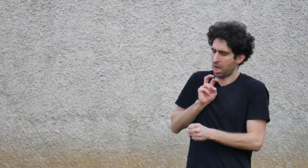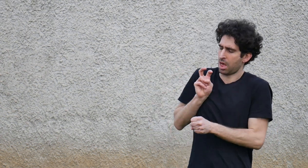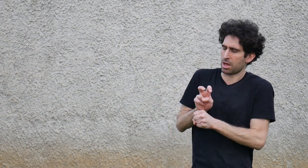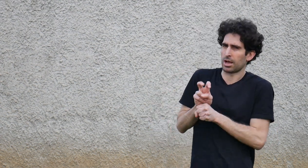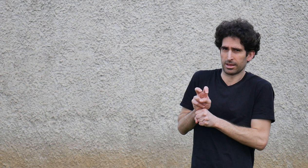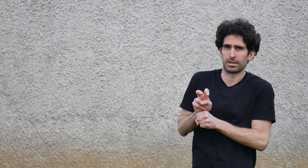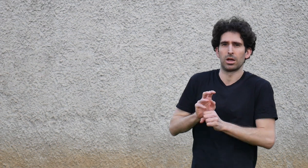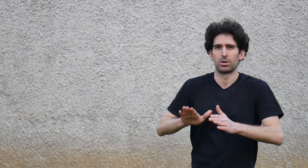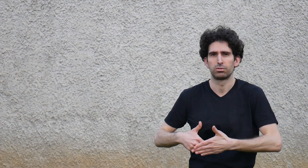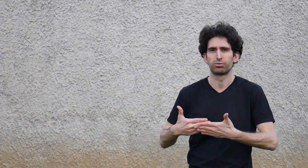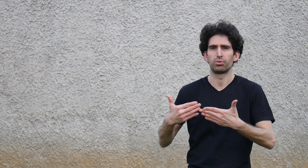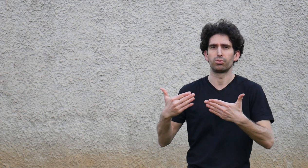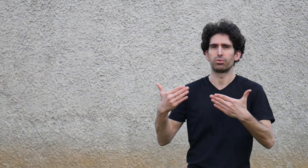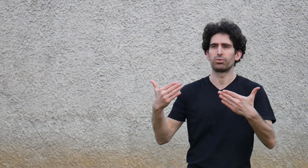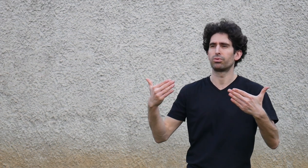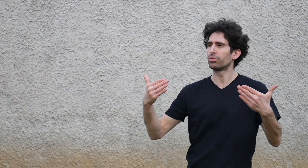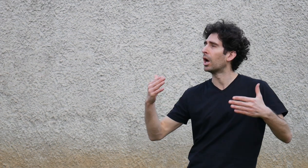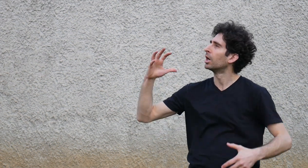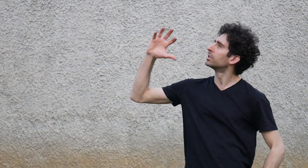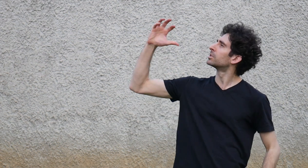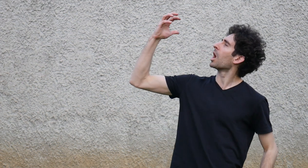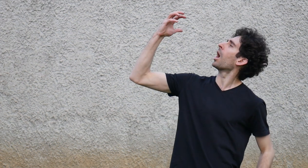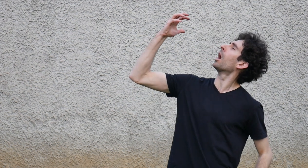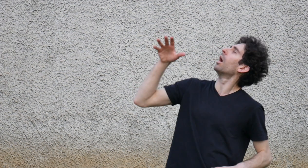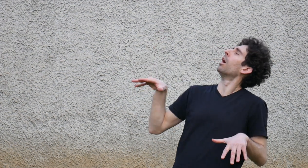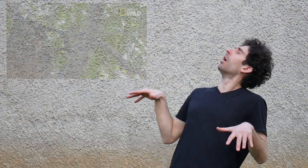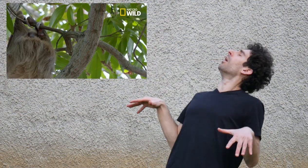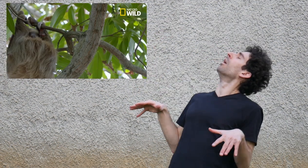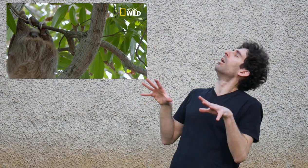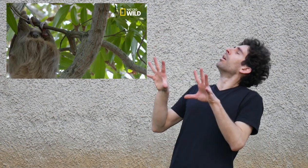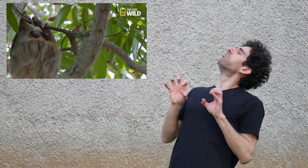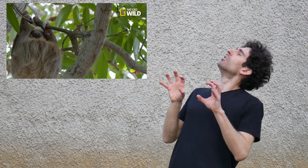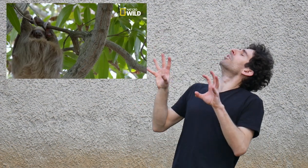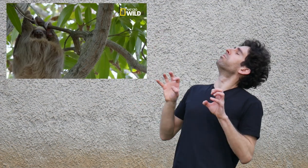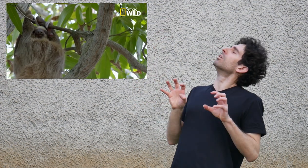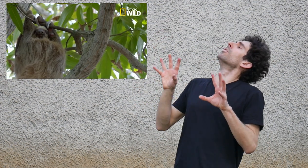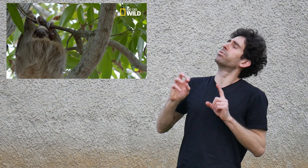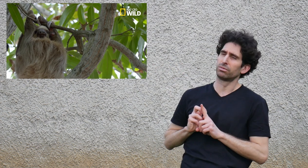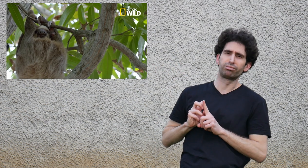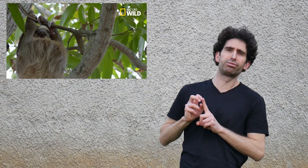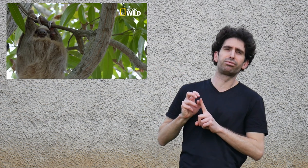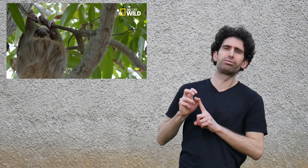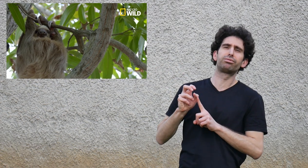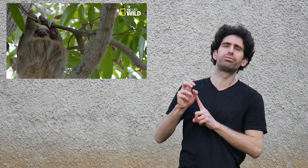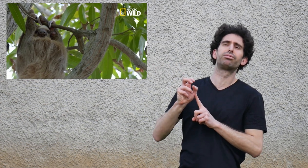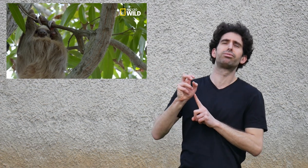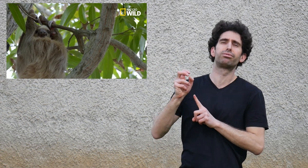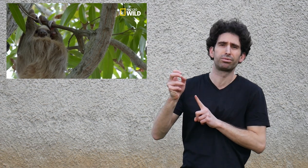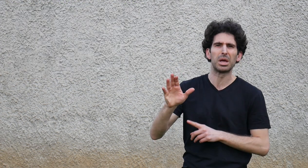leur corps au chaud. Le jour, ils se réchauffent au soleil et leur température augmente.